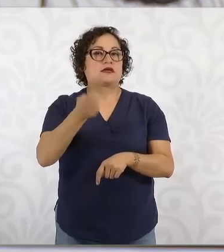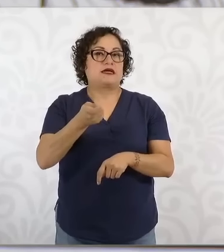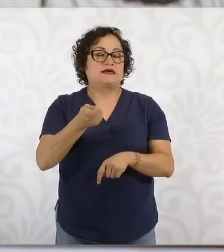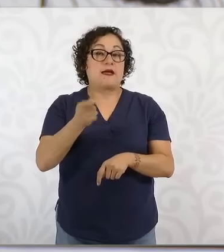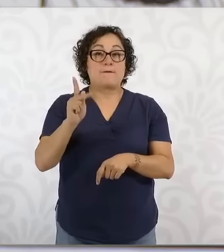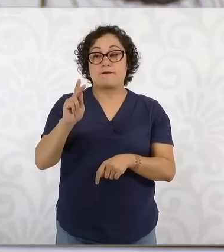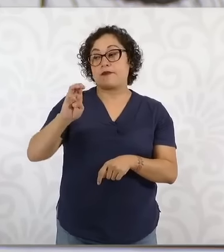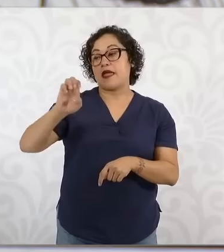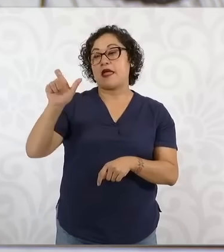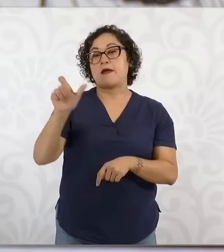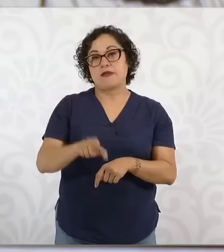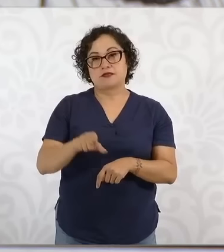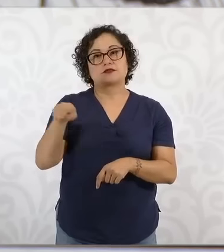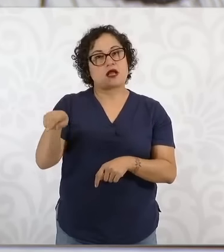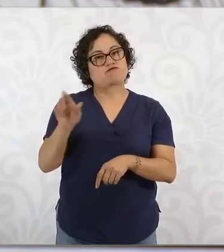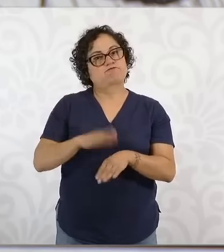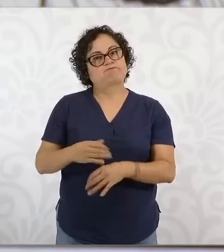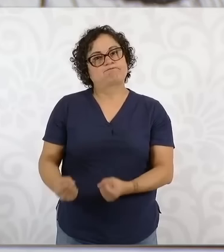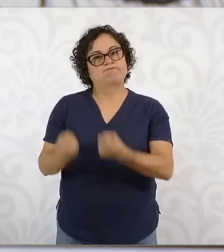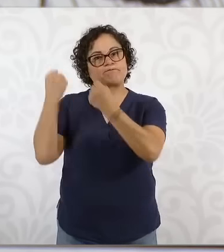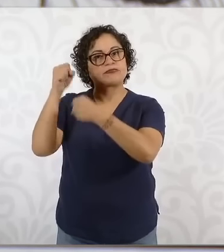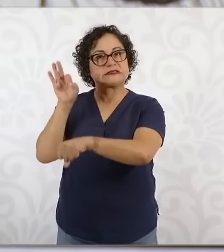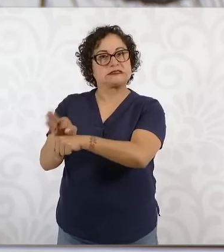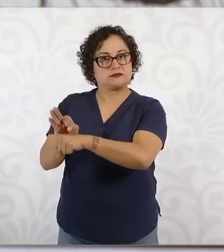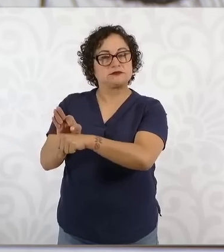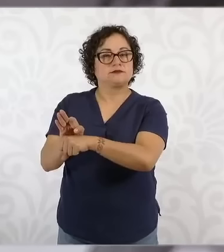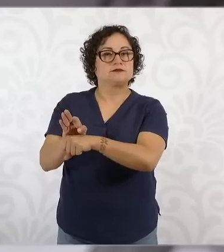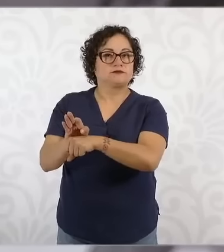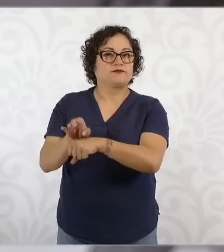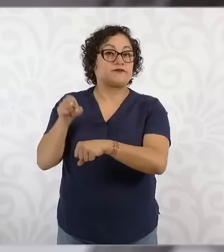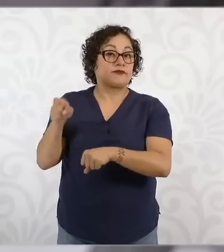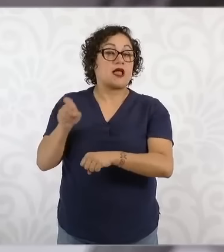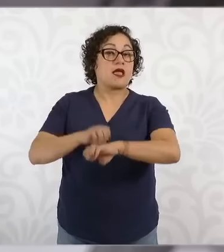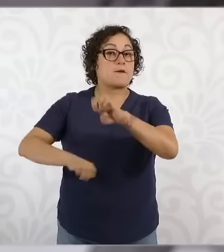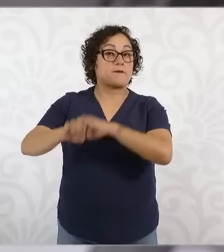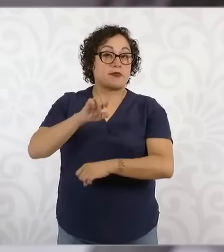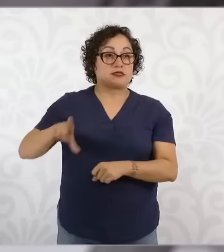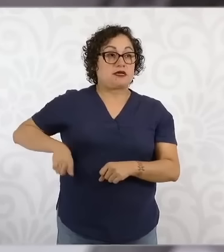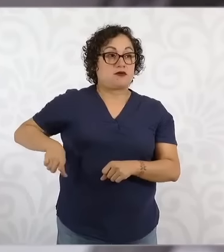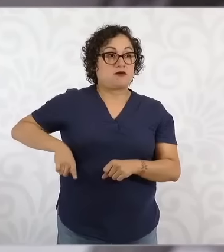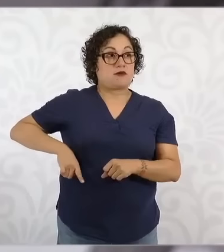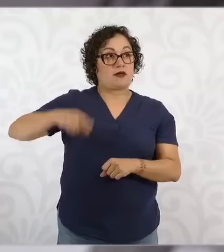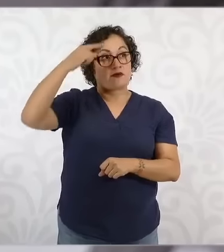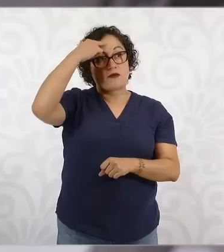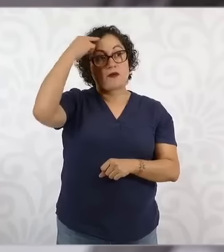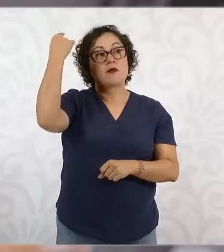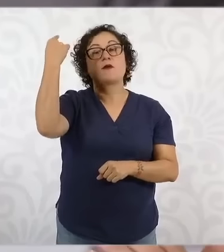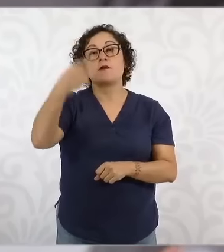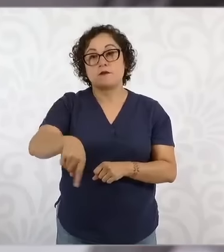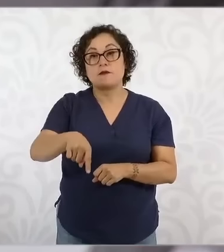empresa pública eh para pues mejorar y tener la posibilidad de garantizar el 1.8